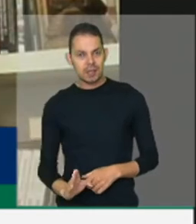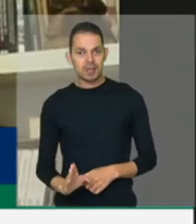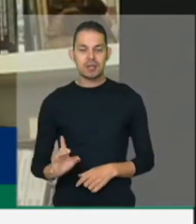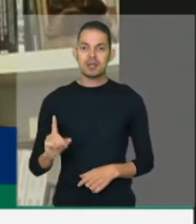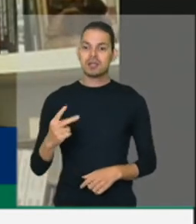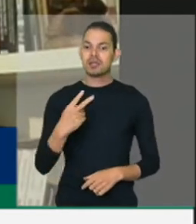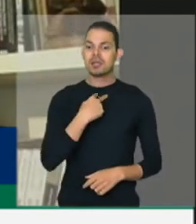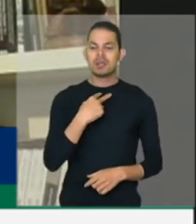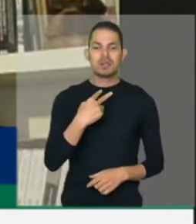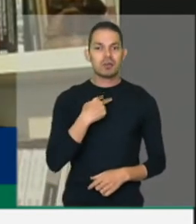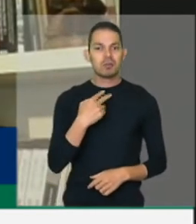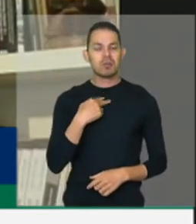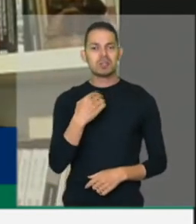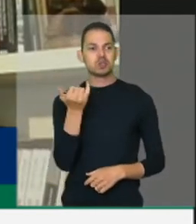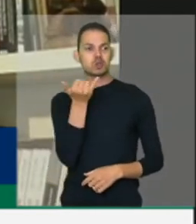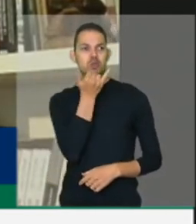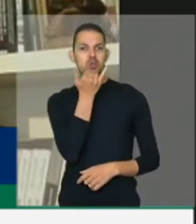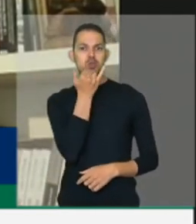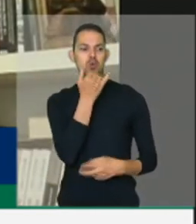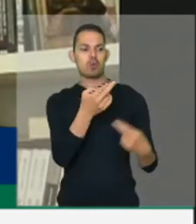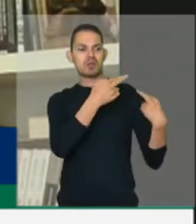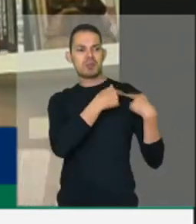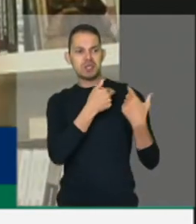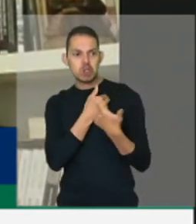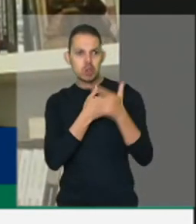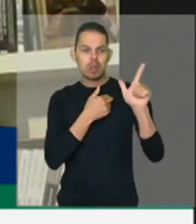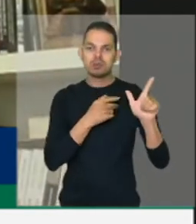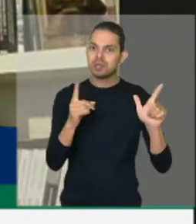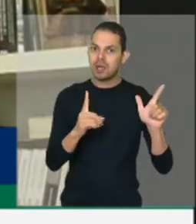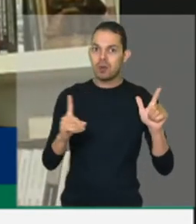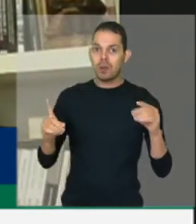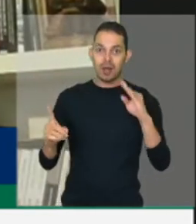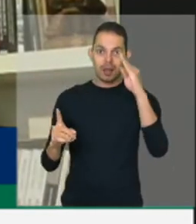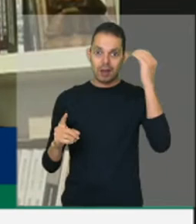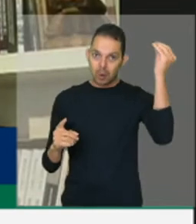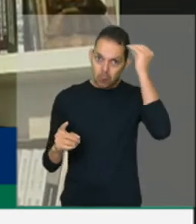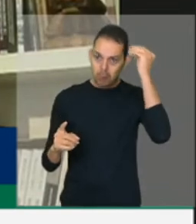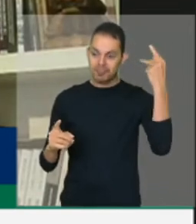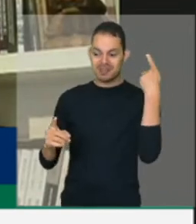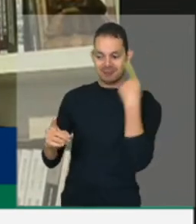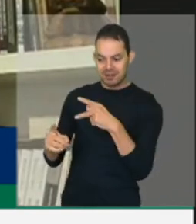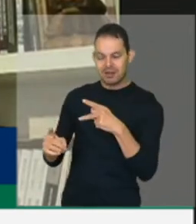REPÚBLICA. QUE ELE NÃO PODE COLOCAR DESCULPA E RESPONSABILIDADE EM NENHUM OUTRO. ELE TEM QUE ASSUMIR QUE CRIAR OBSTÁCULOS EM RELAÇÃO